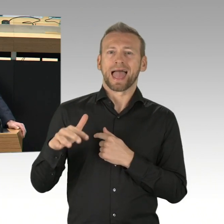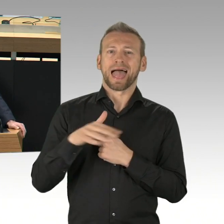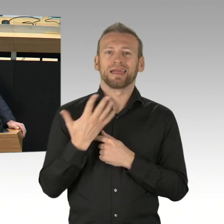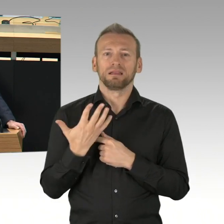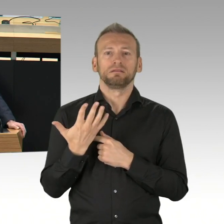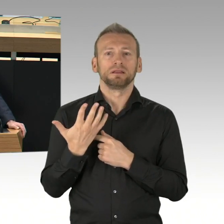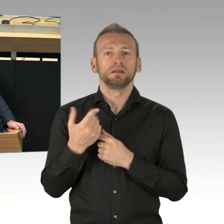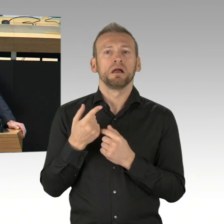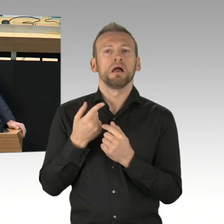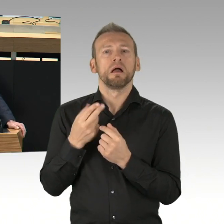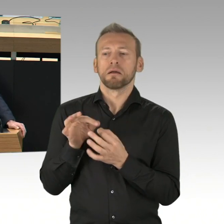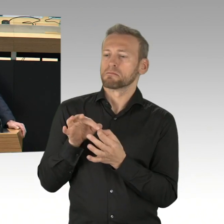Wenn man noch nie im Berufsalltag gestanden hat.